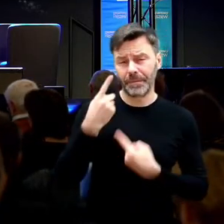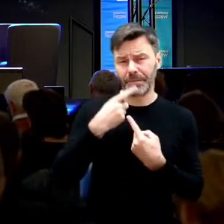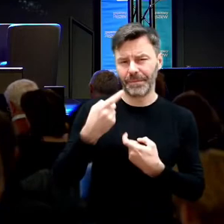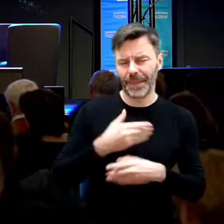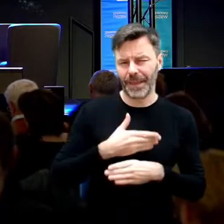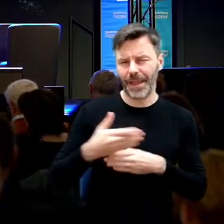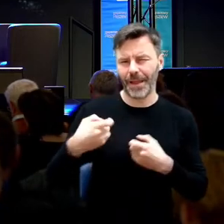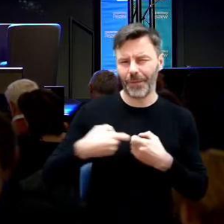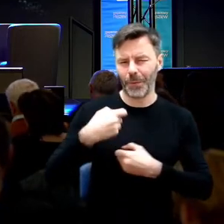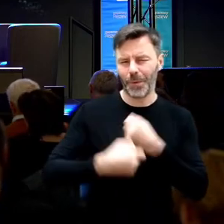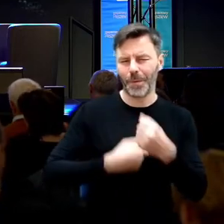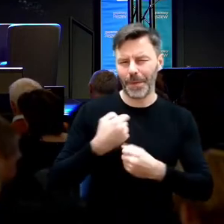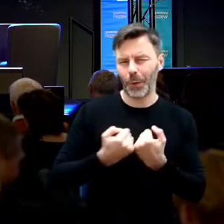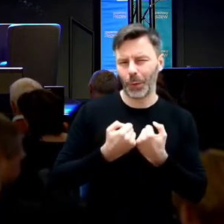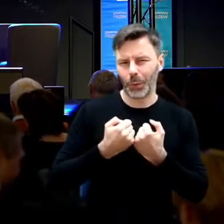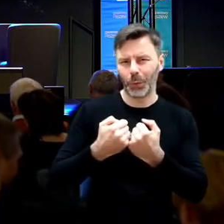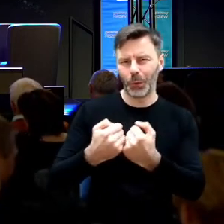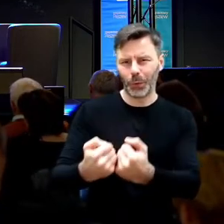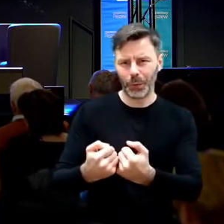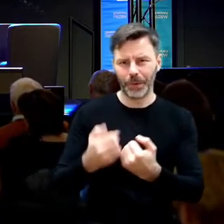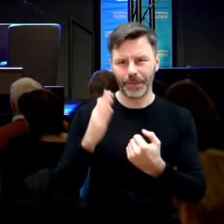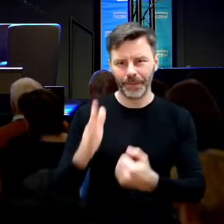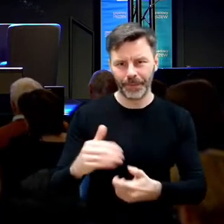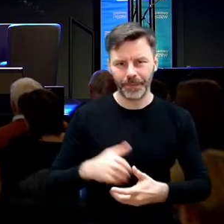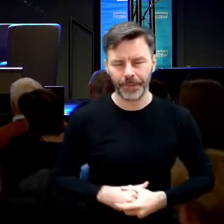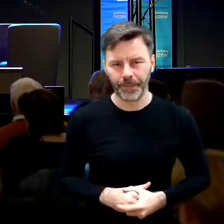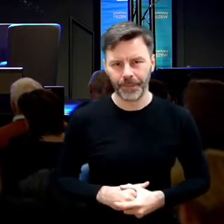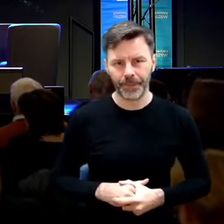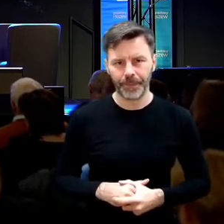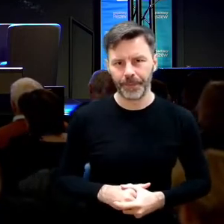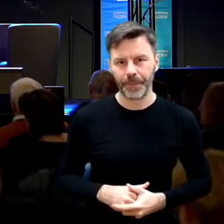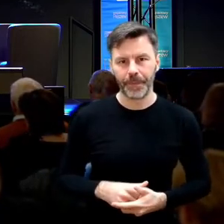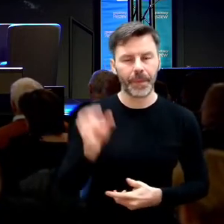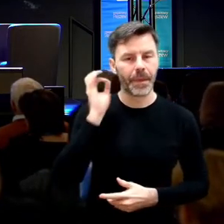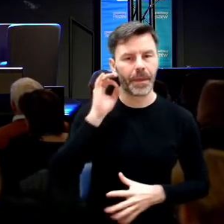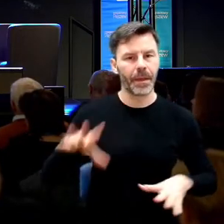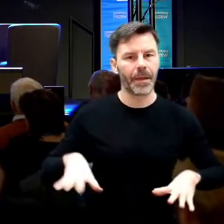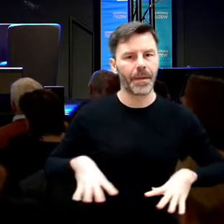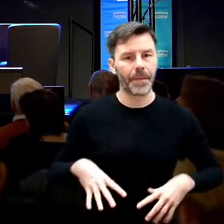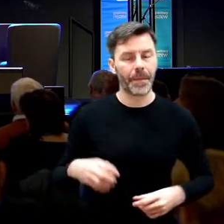Ale Pani dr Alina Muzioł-Węcławowicz tutaj faktycznie i właśnie tym doradztwem też,